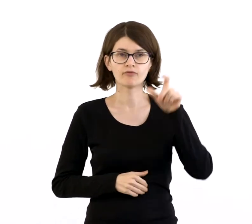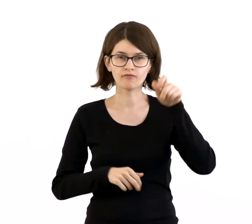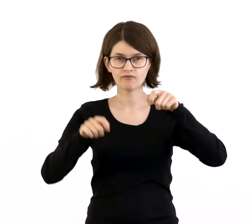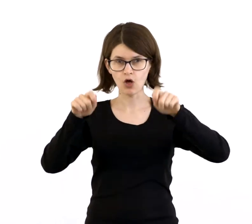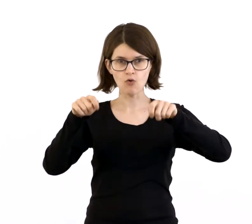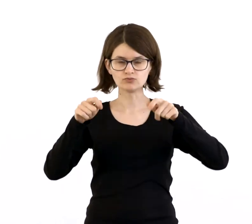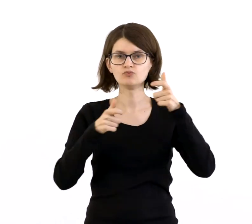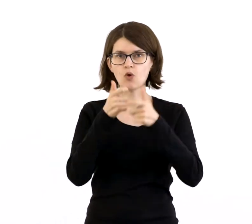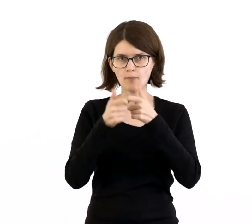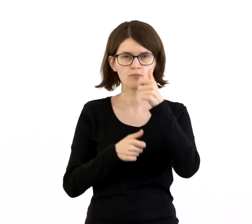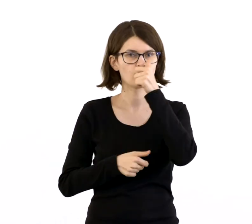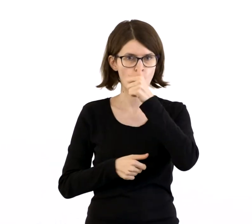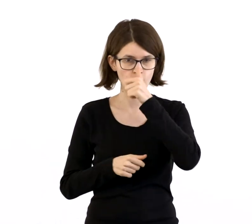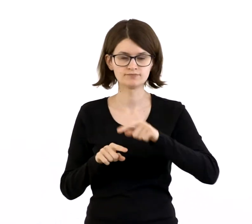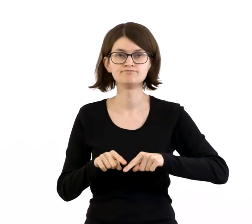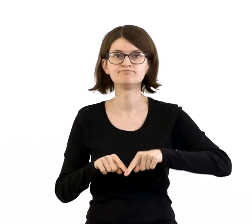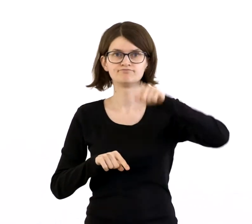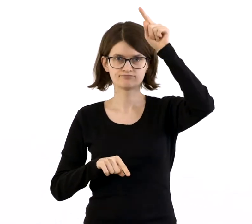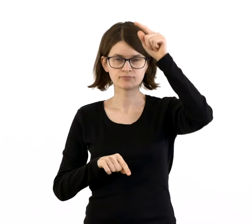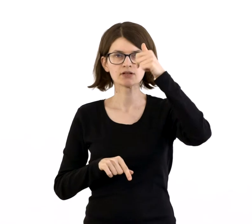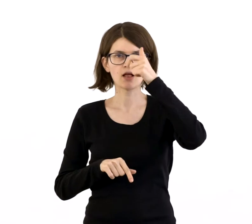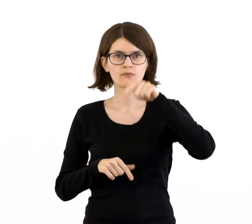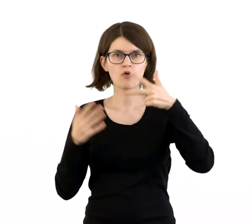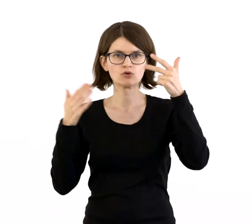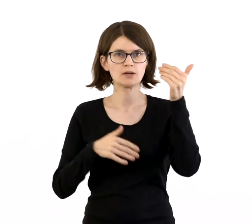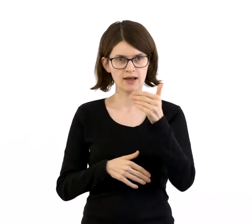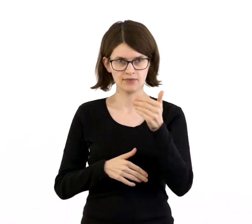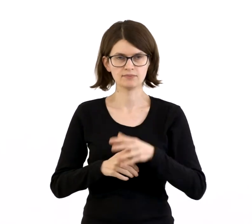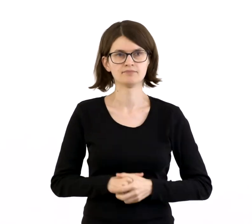Sam woźnica wykonany jest z brązu i mierzy 1,8 m wysokości.